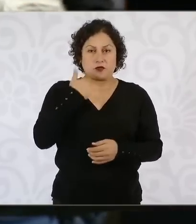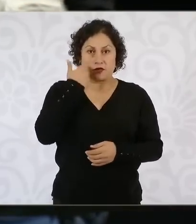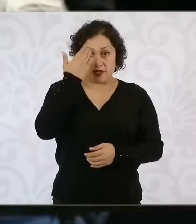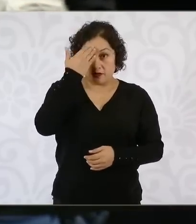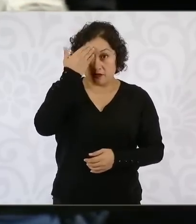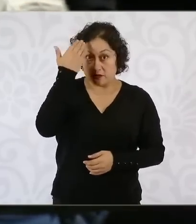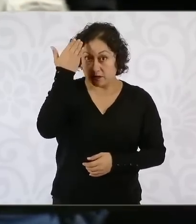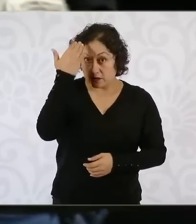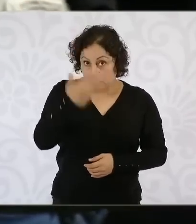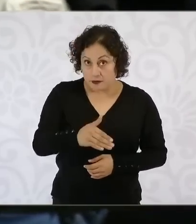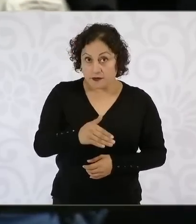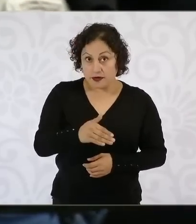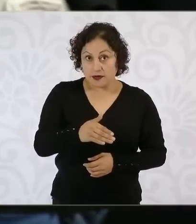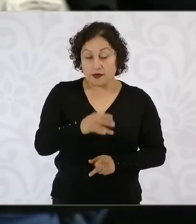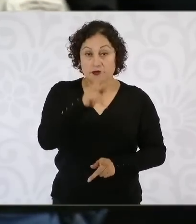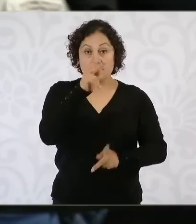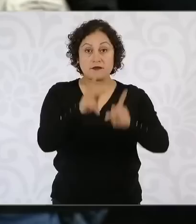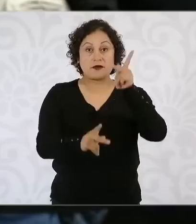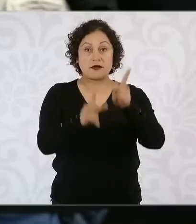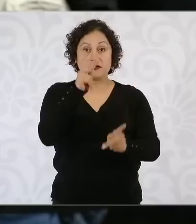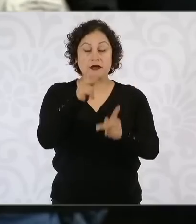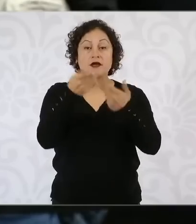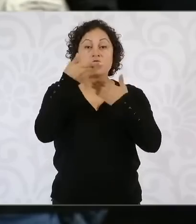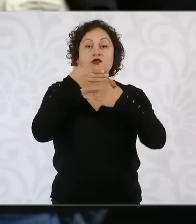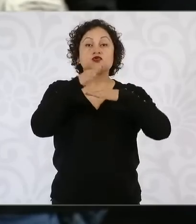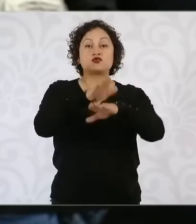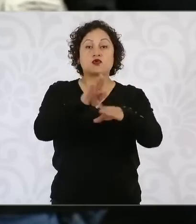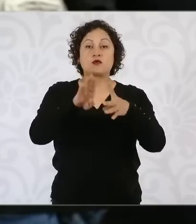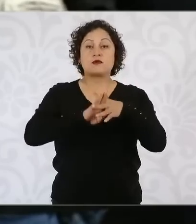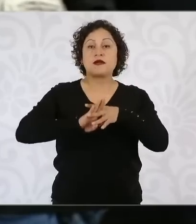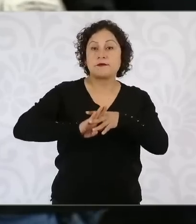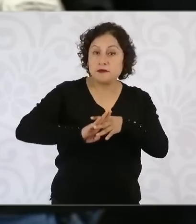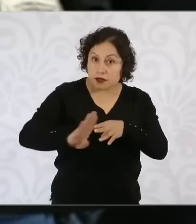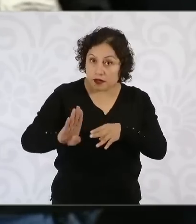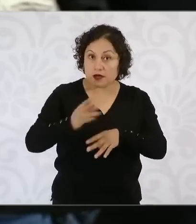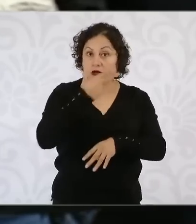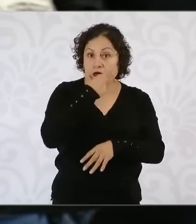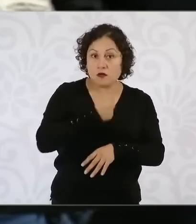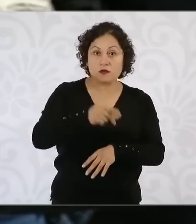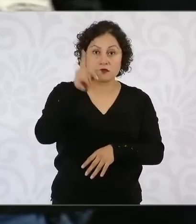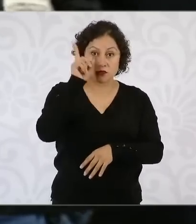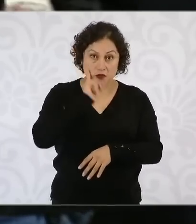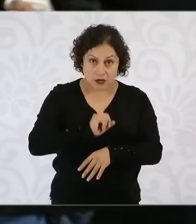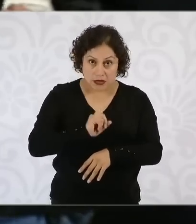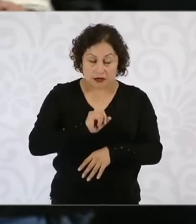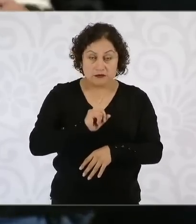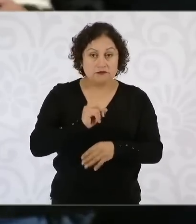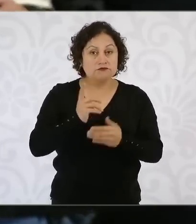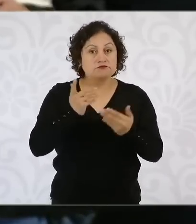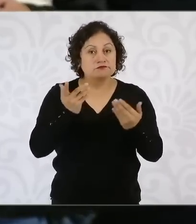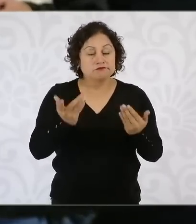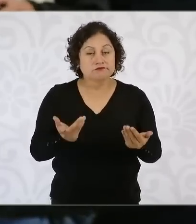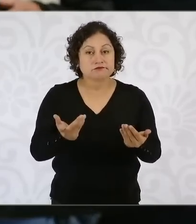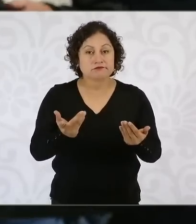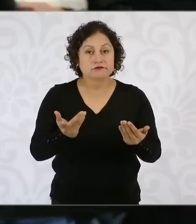la plática sobre los migrantes las migrantes migrant las migrantes los migrantes han hecho